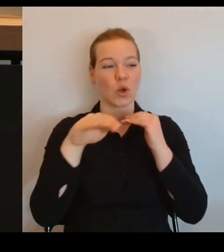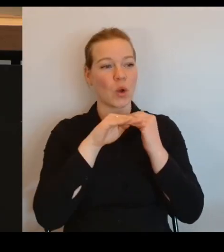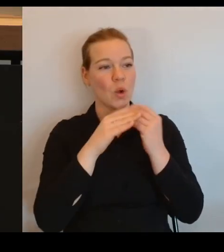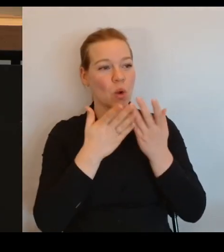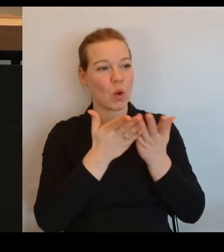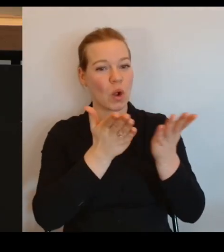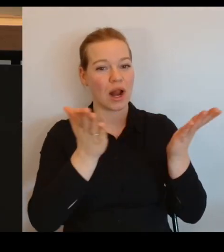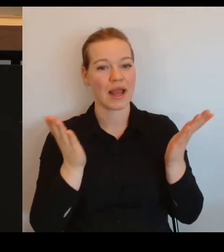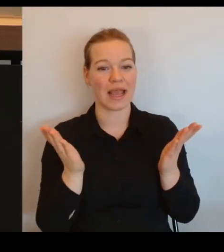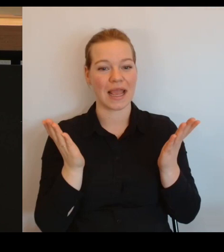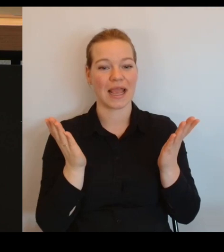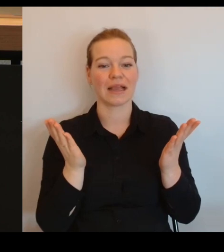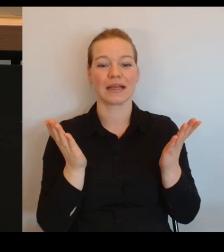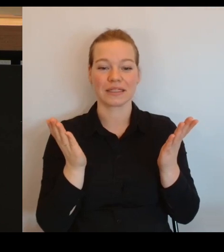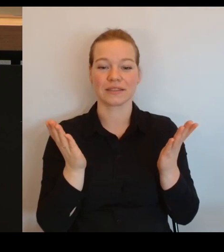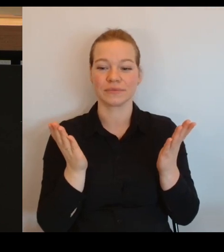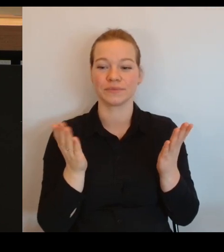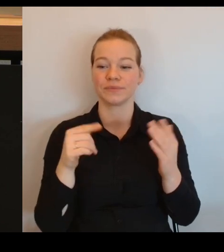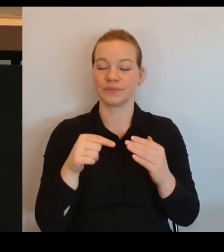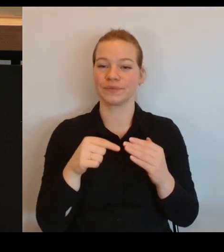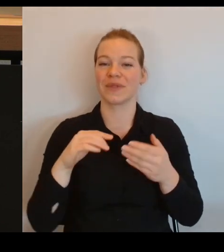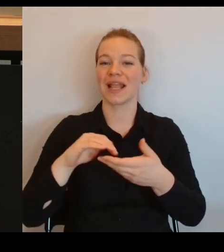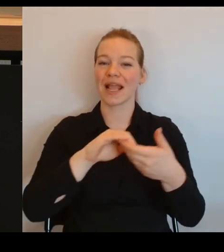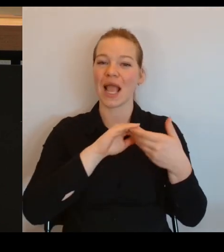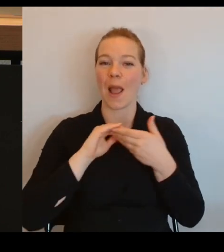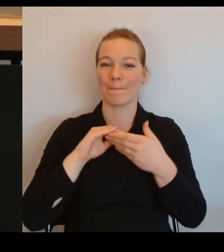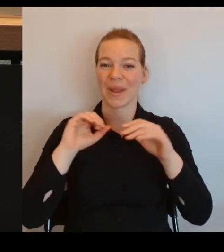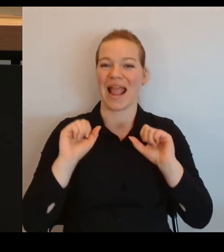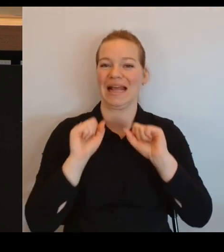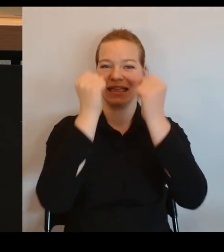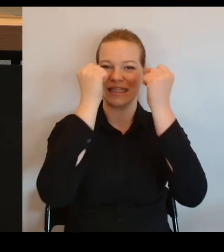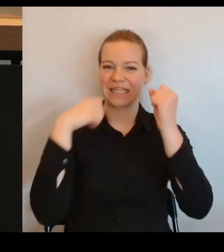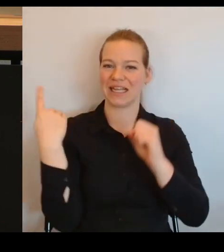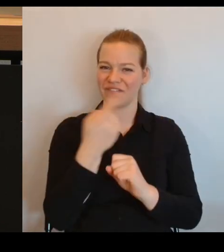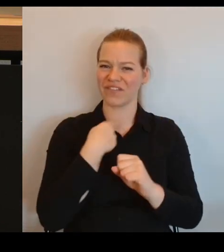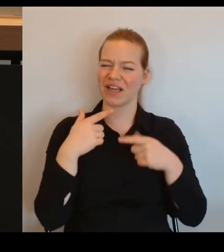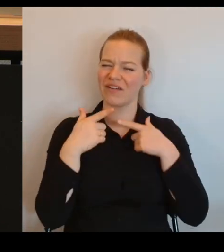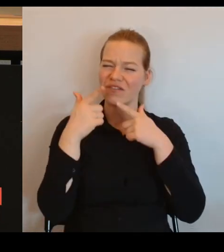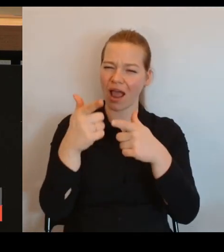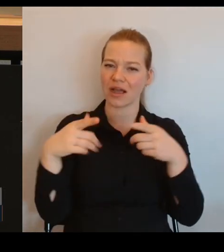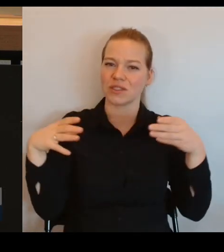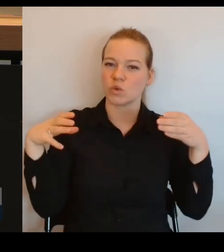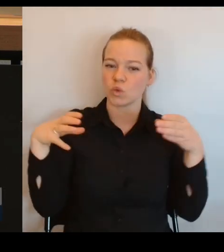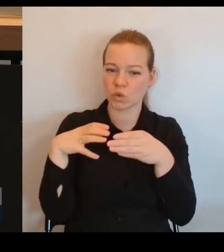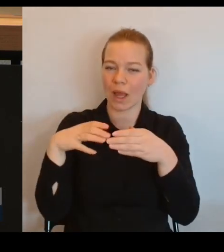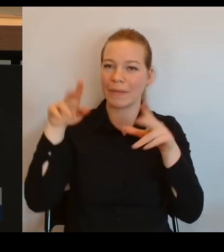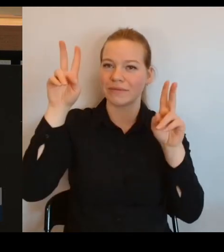Wir als Thema unserer Priorität angemeldet. Und insofern glaube ich, es ist auch angemessen, hier eine